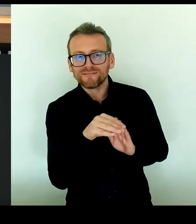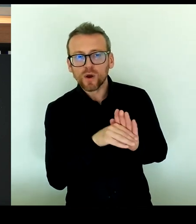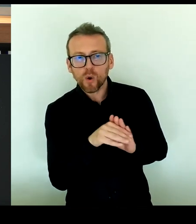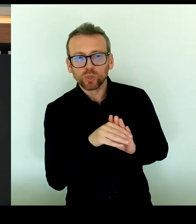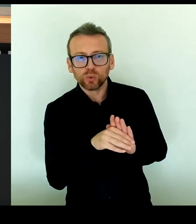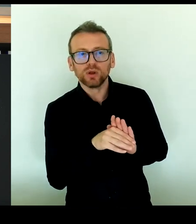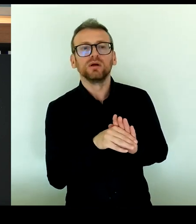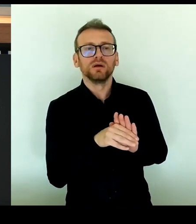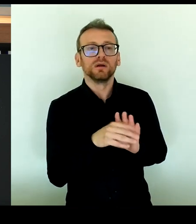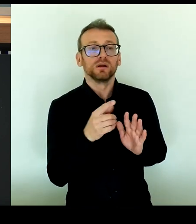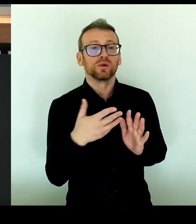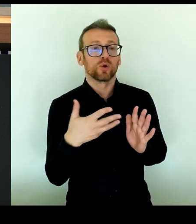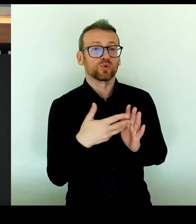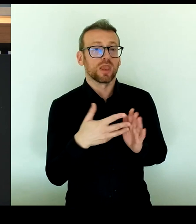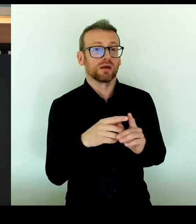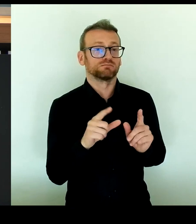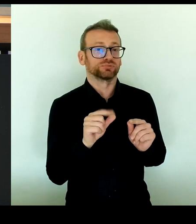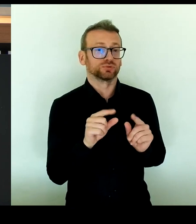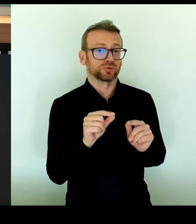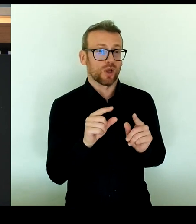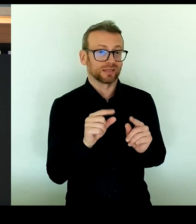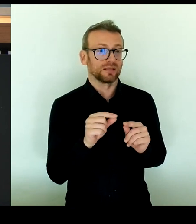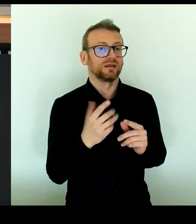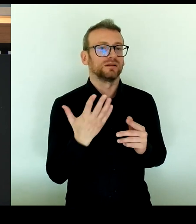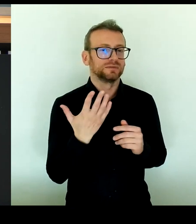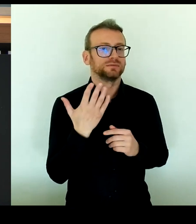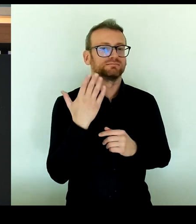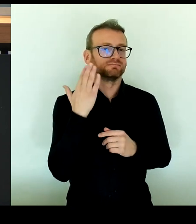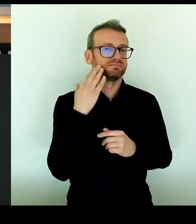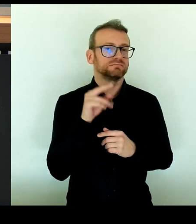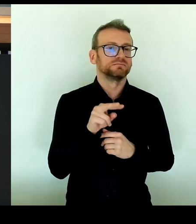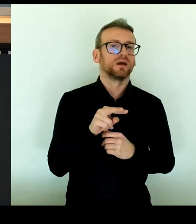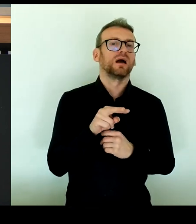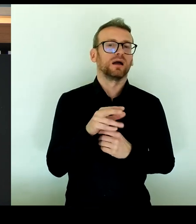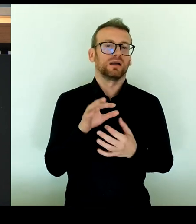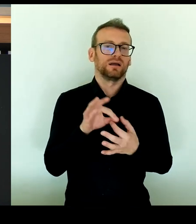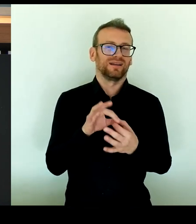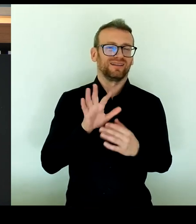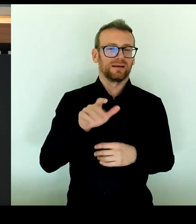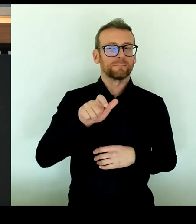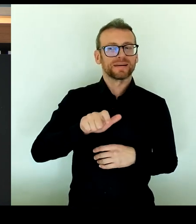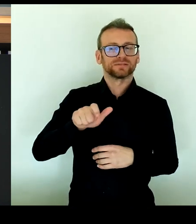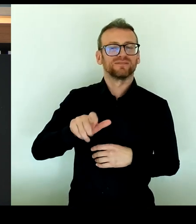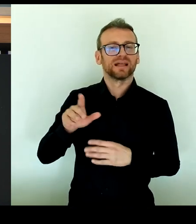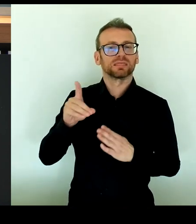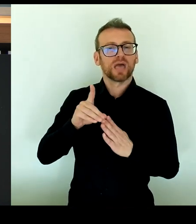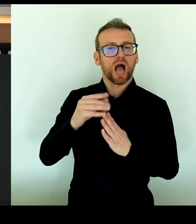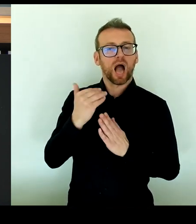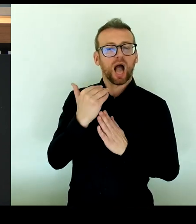der Datenverarbeitung intransparent und nicht kontrollierbar ist, der muss sich unseren Fragen stellen.